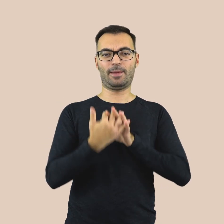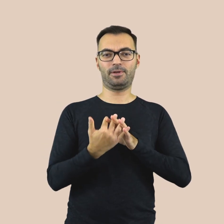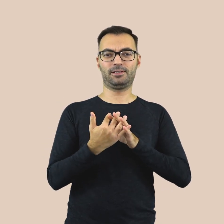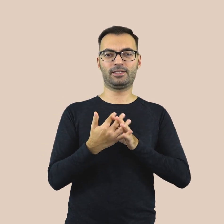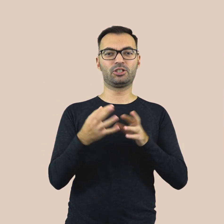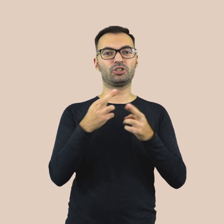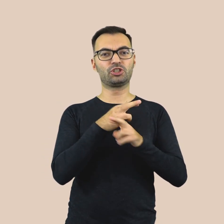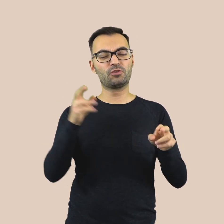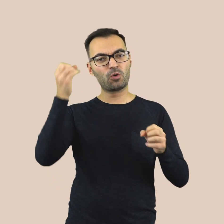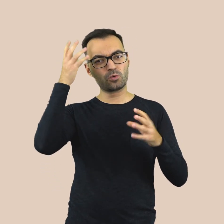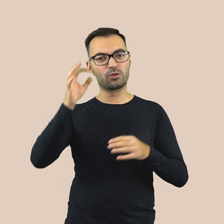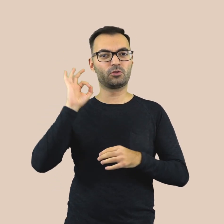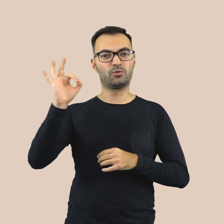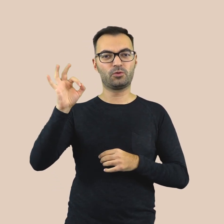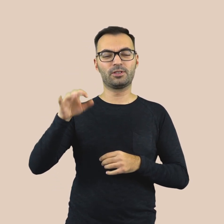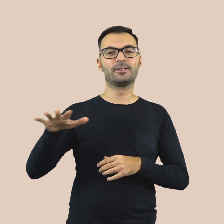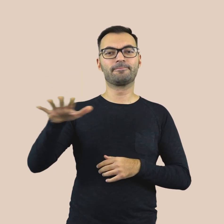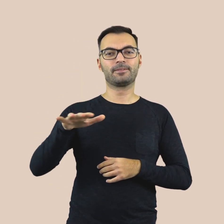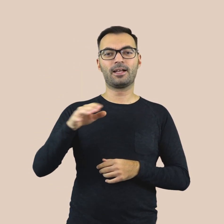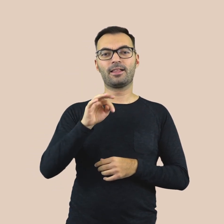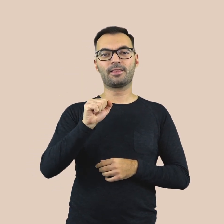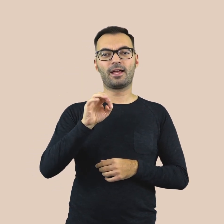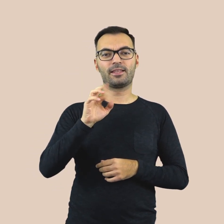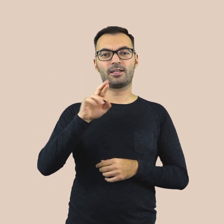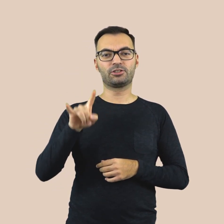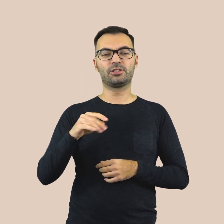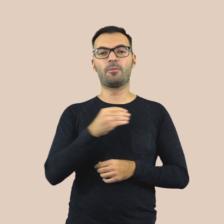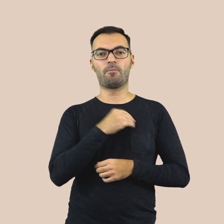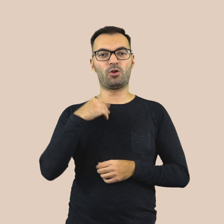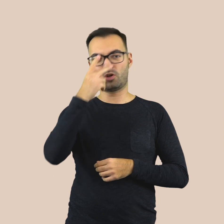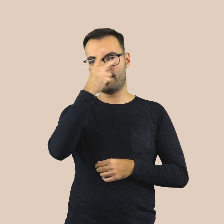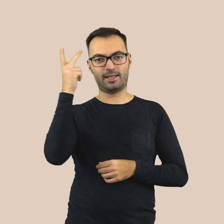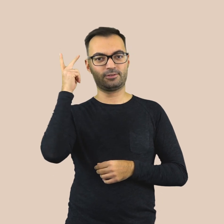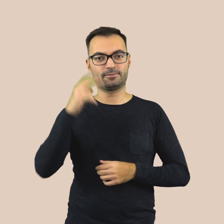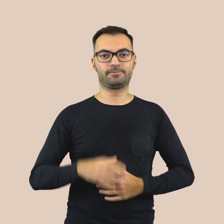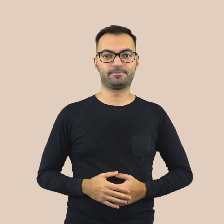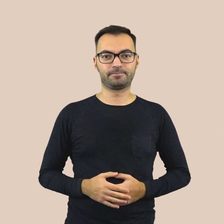kultury materialnej Tatarów polsko-litewskich.